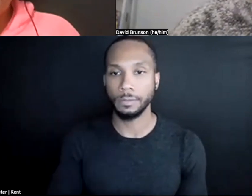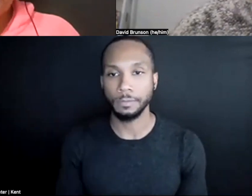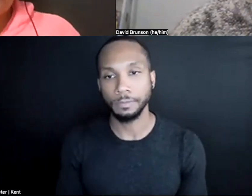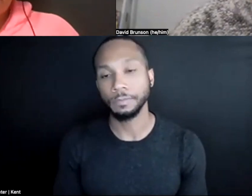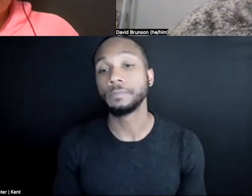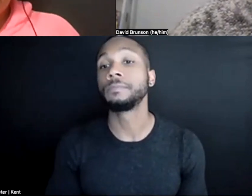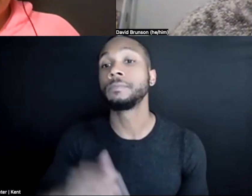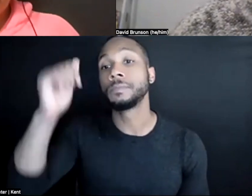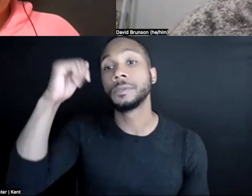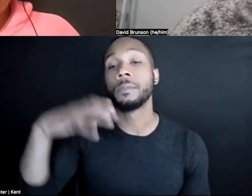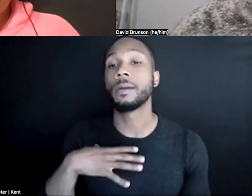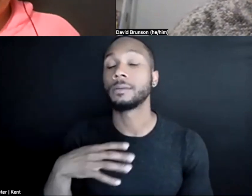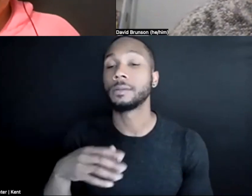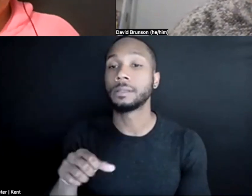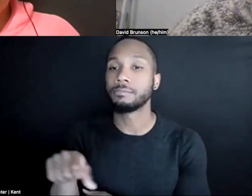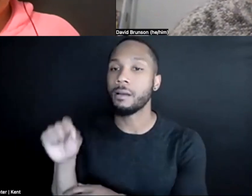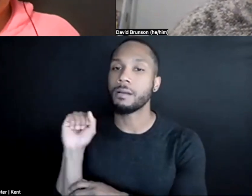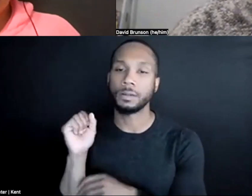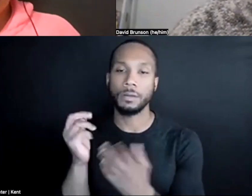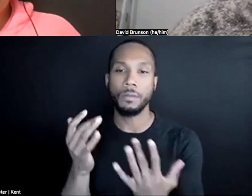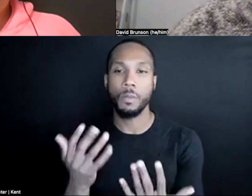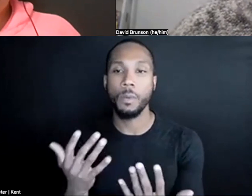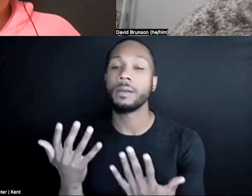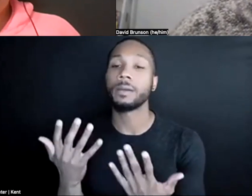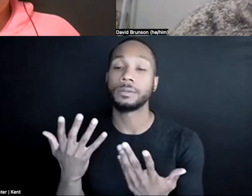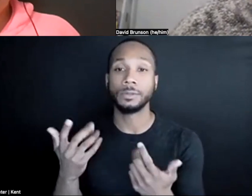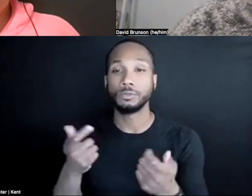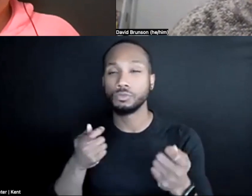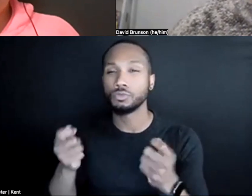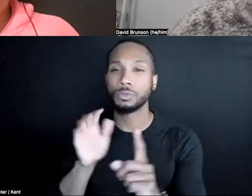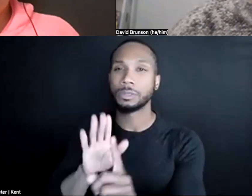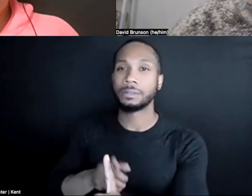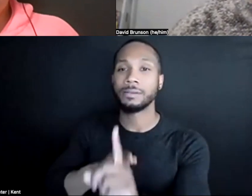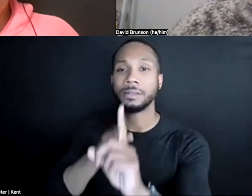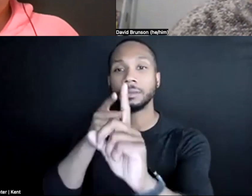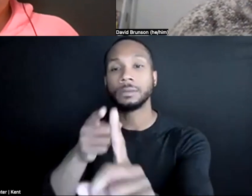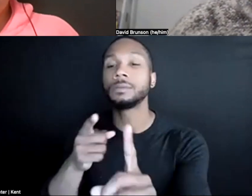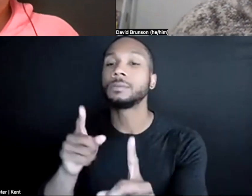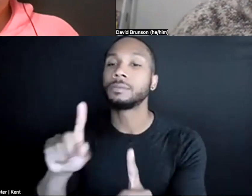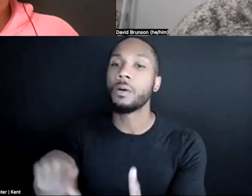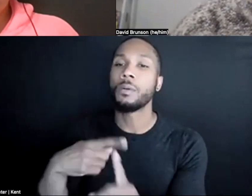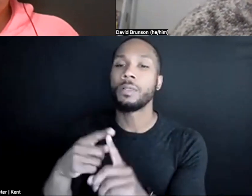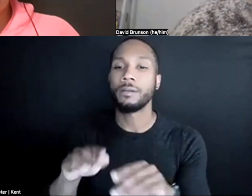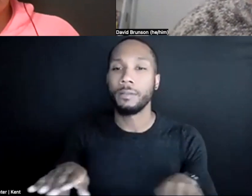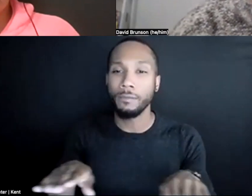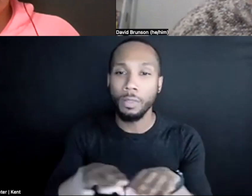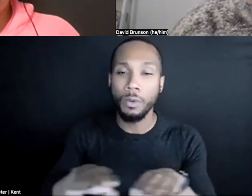The man leans back and waits a marionette to his destiny Only a filthy floor covers his dream